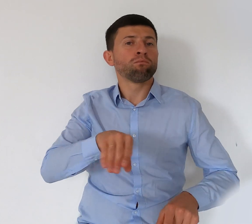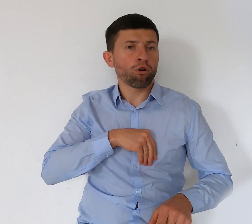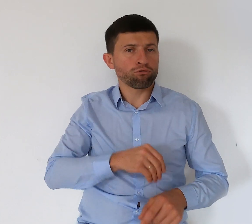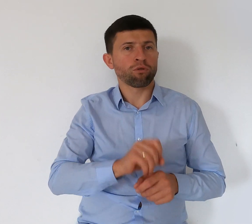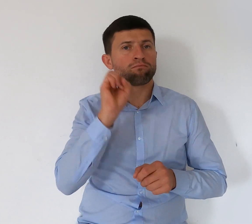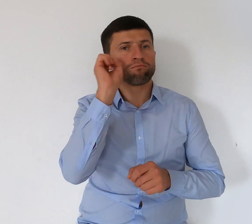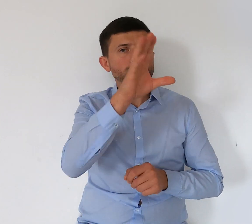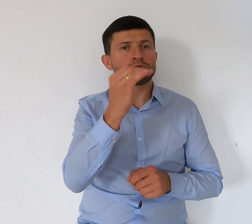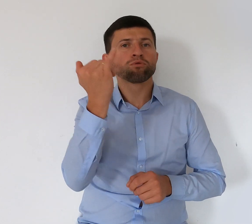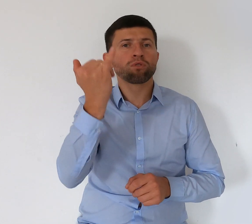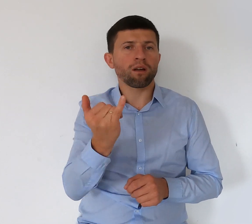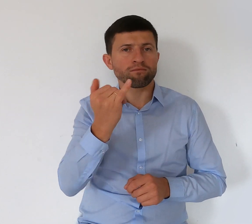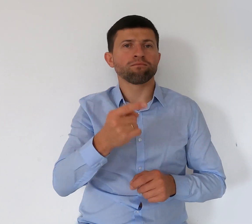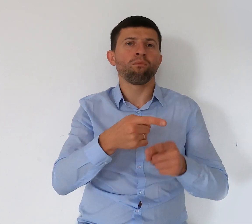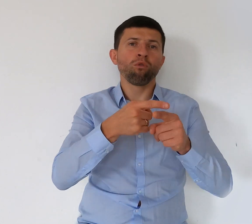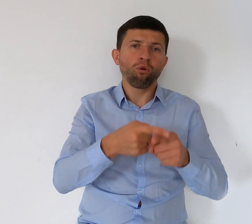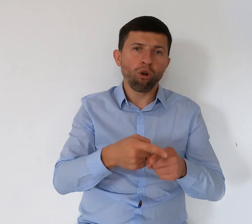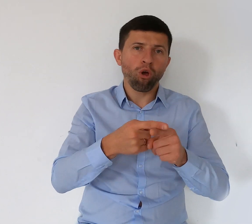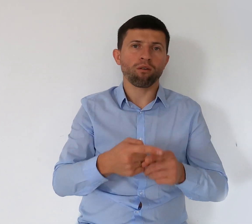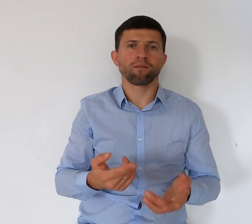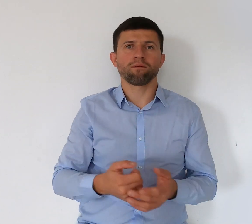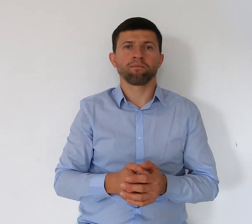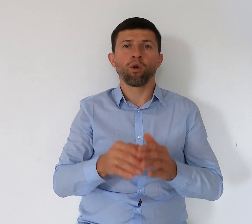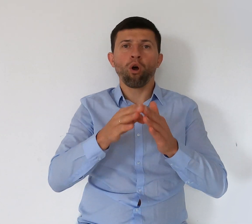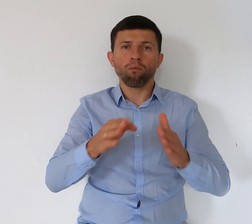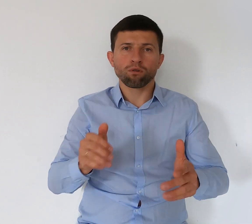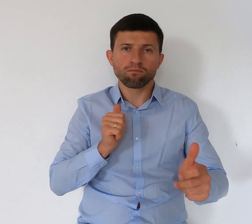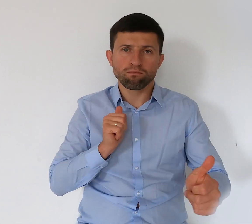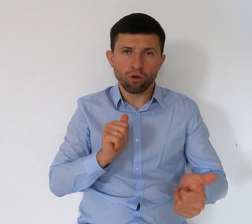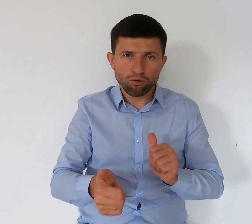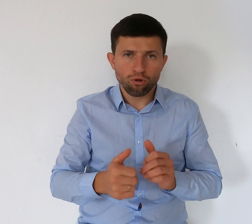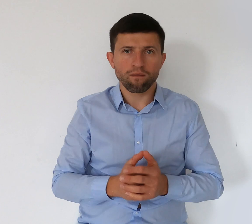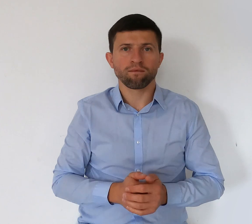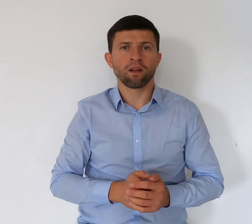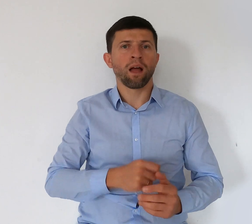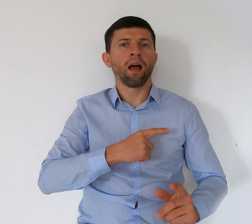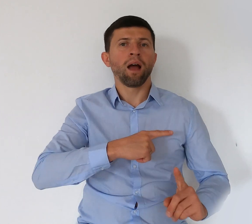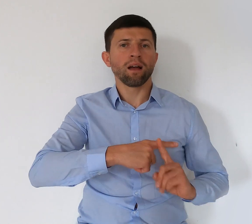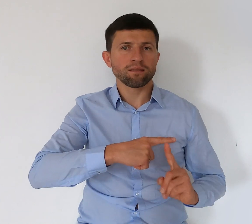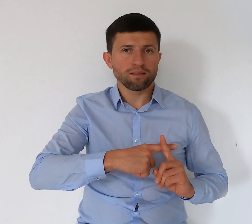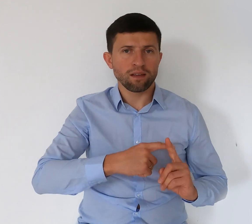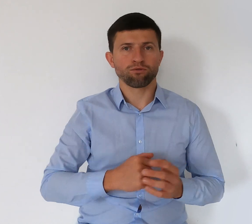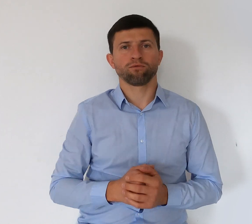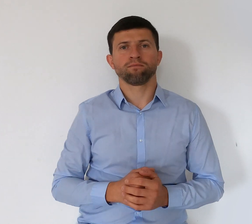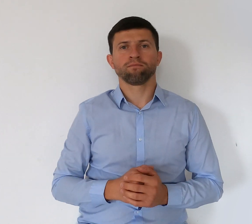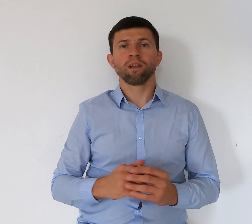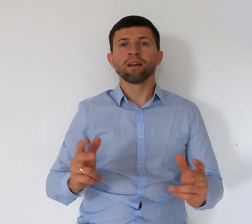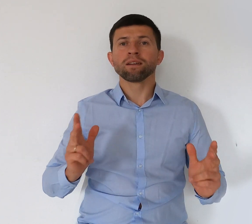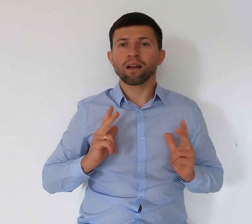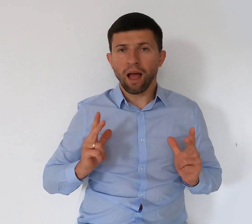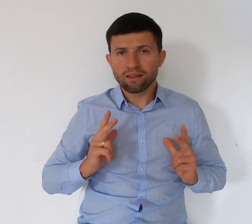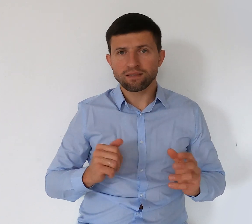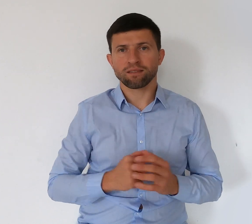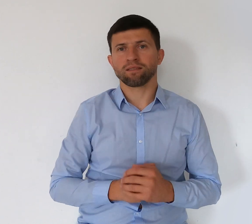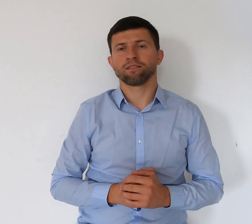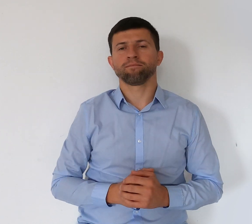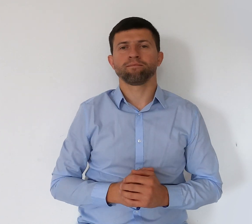Można wysłać dziecka na kolonie, obóz sportowy, harcerski czy rekreacyjny.